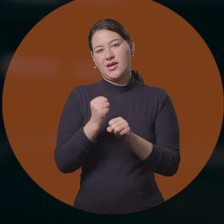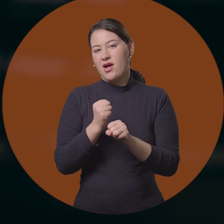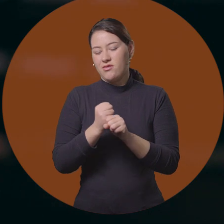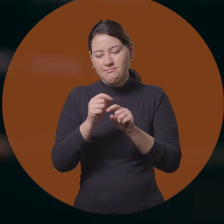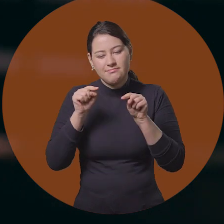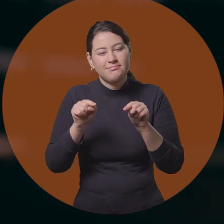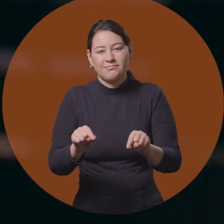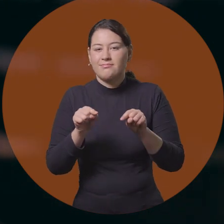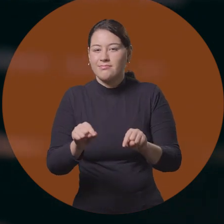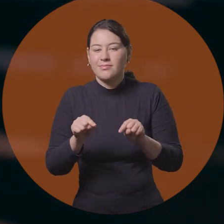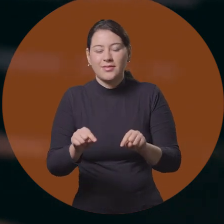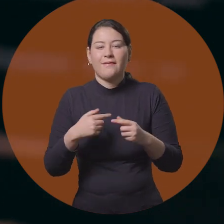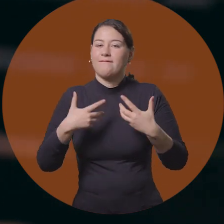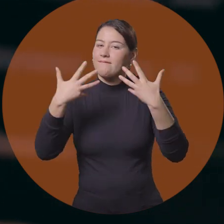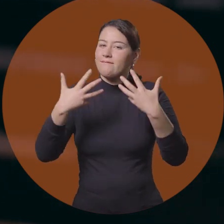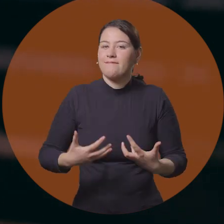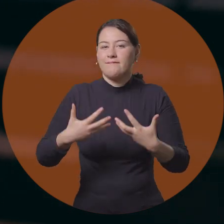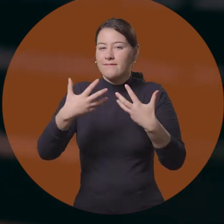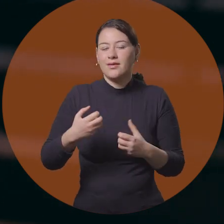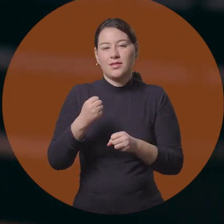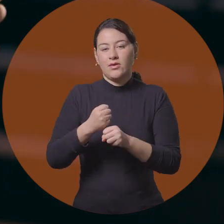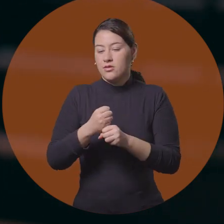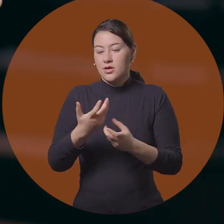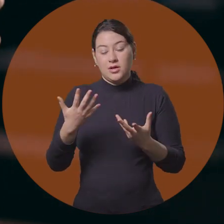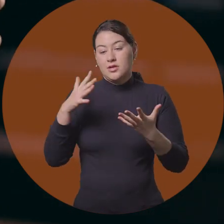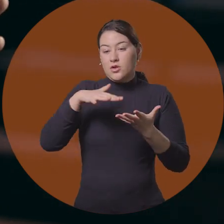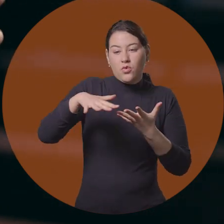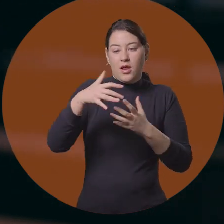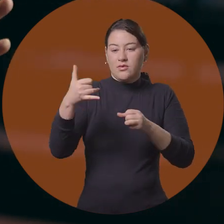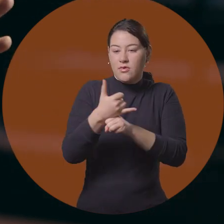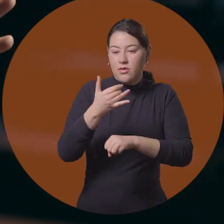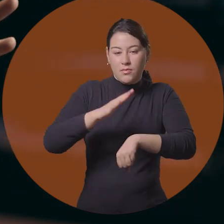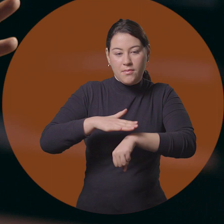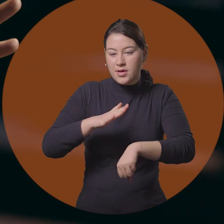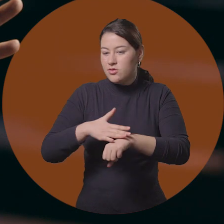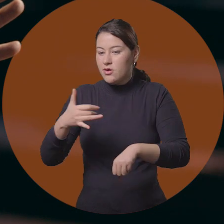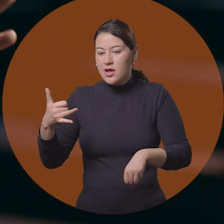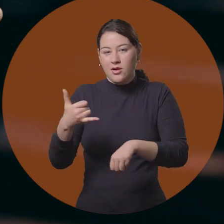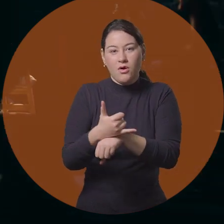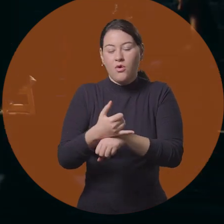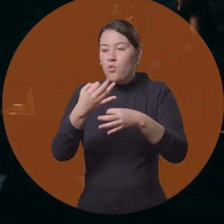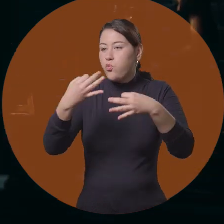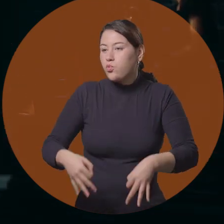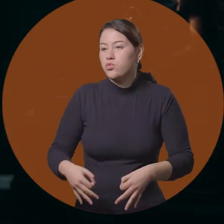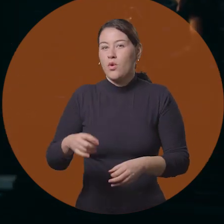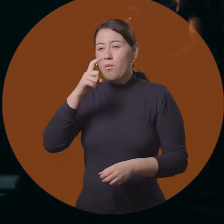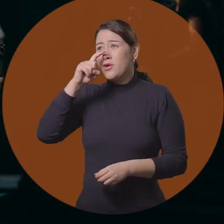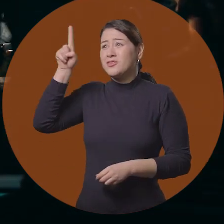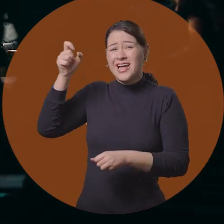Digo, es esto lo que quiero hacer, estoy en el lugar equivocado en el momento equivocado… Estaba en Buenos Aires trabajando de obrero.